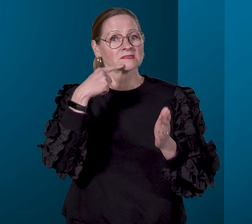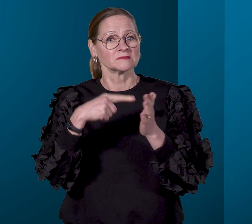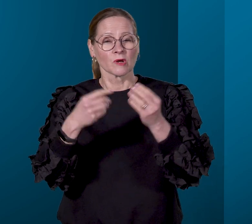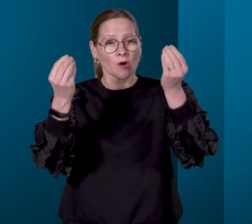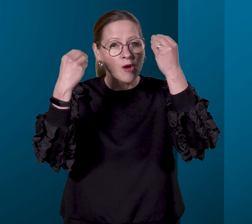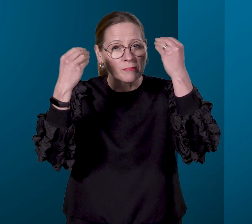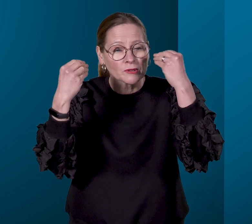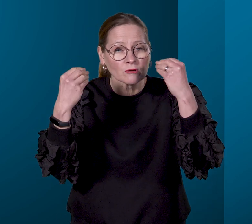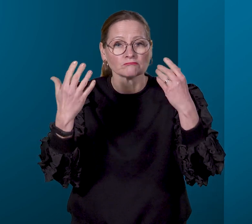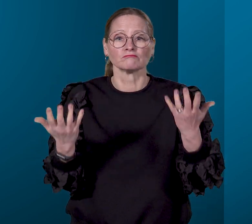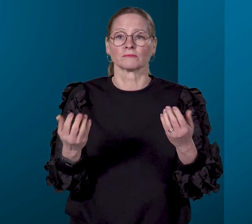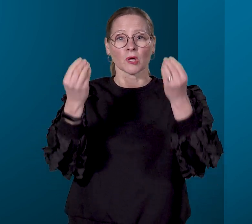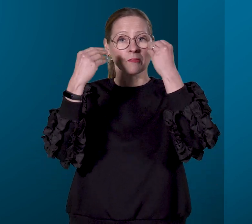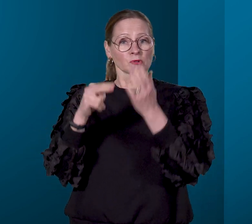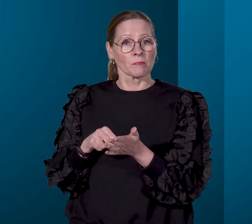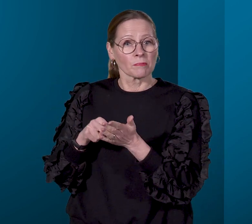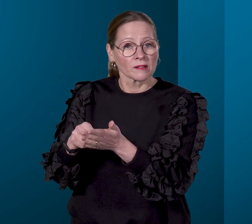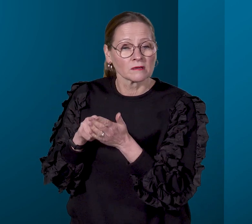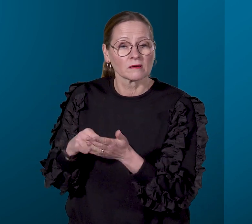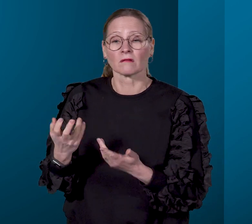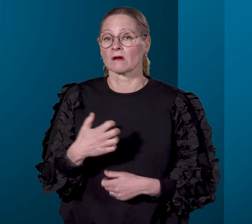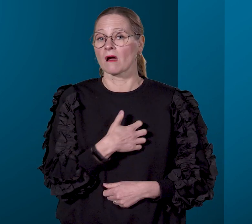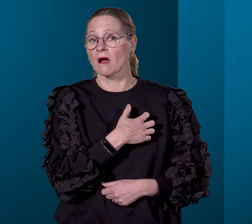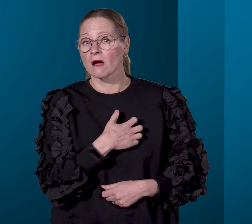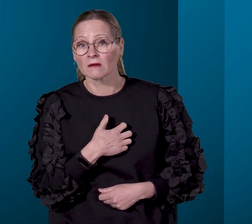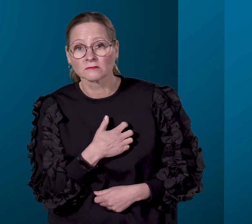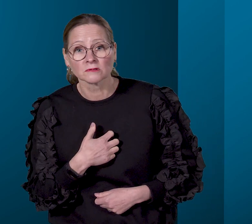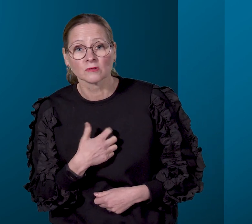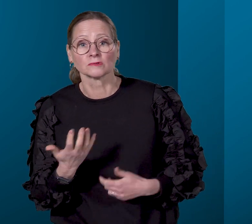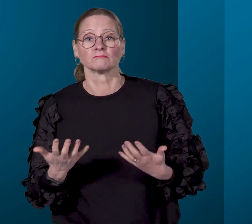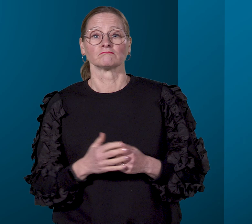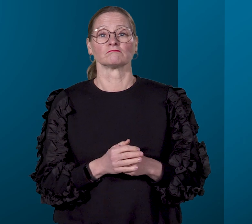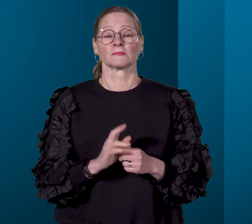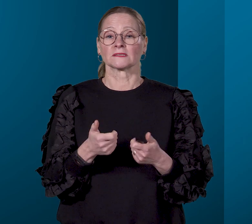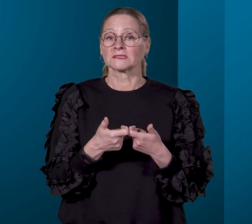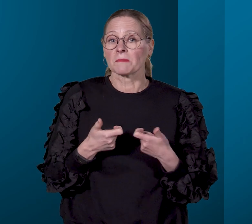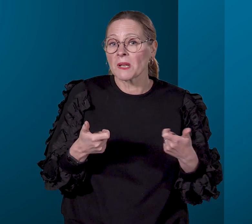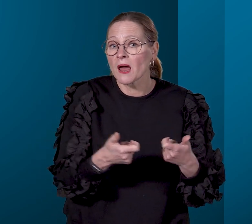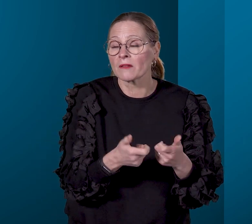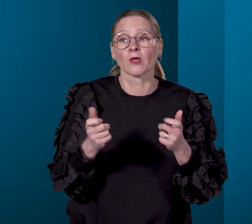muun muassa opintoihin, opintomatkoihin, harrastustoimintaan sekä seminaareihin -